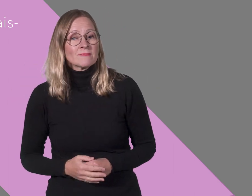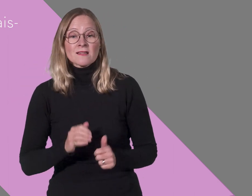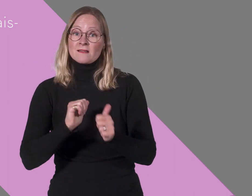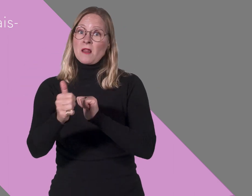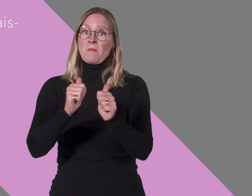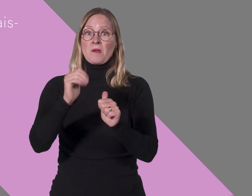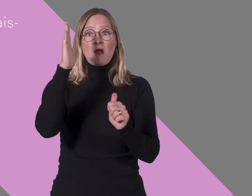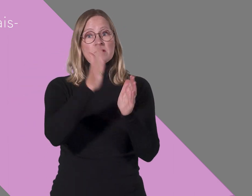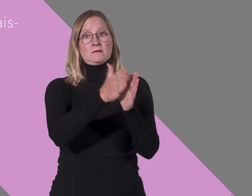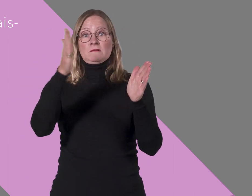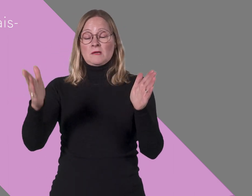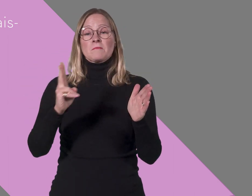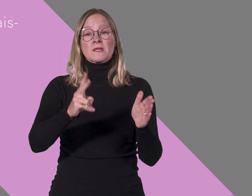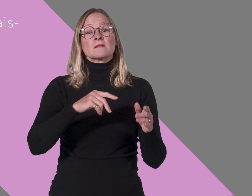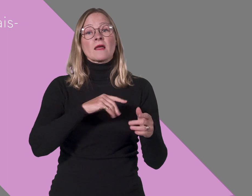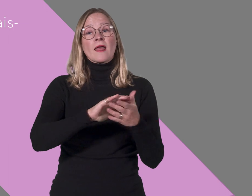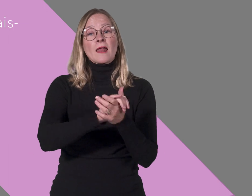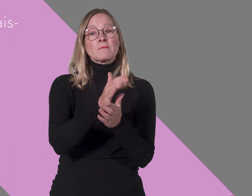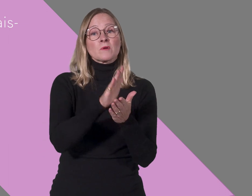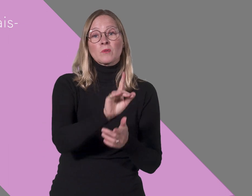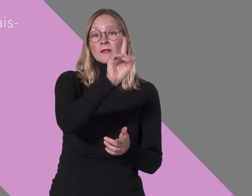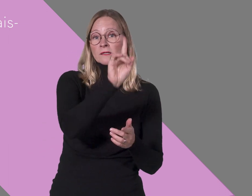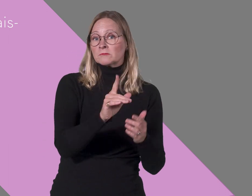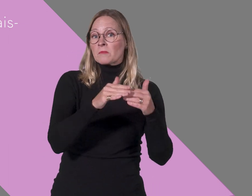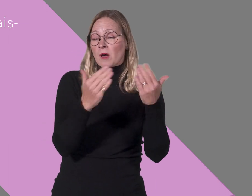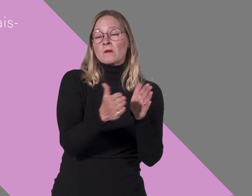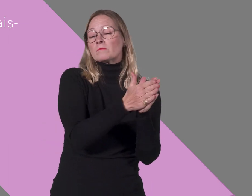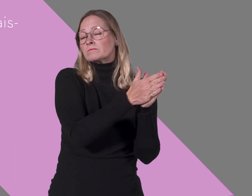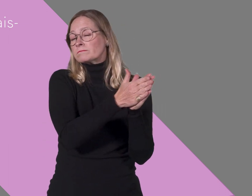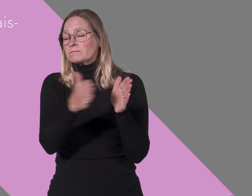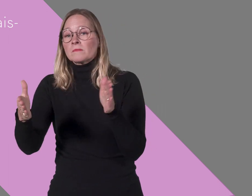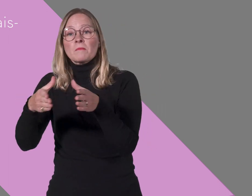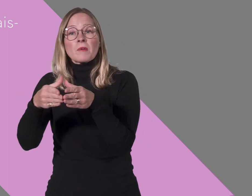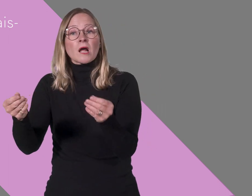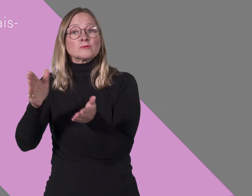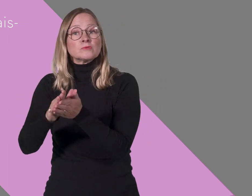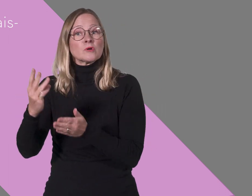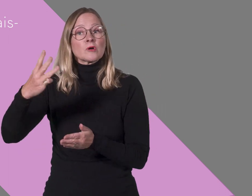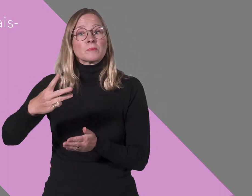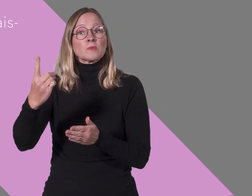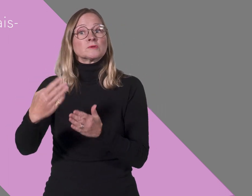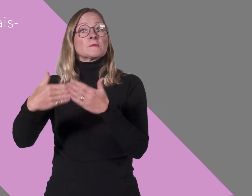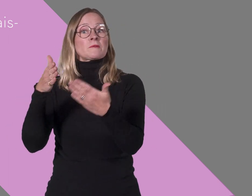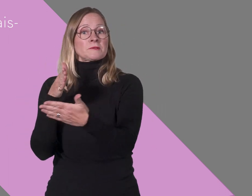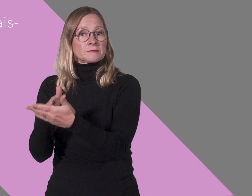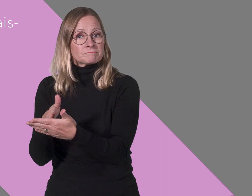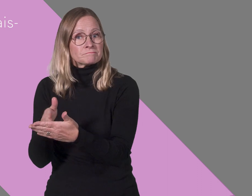Kilpailuaika on 1.2.–31.3.2023.